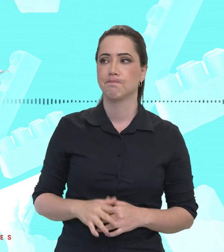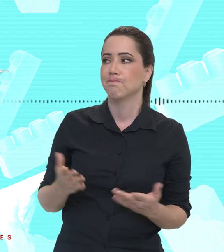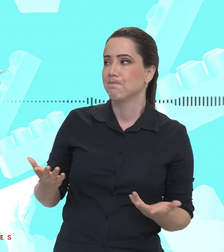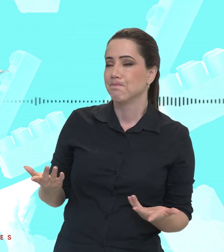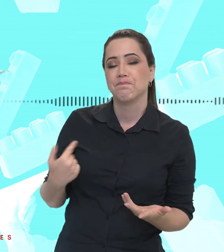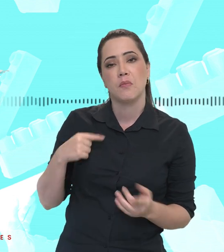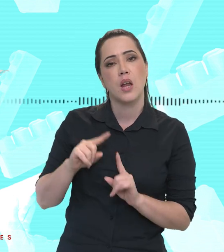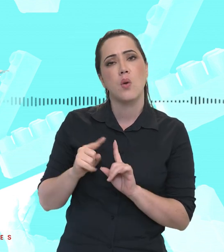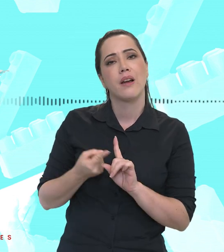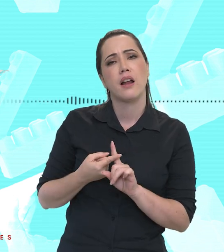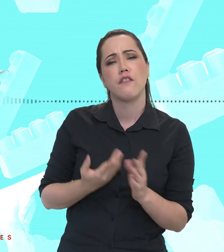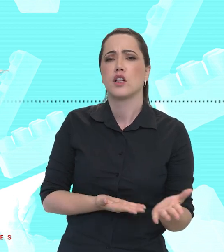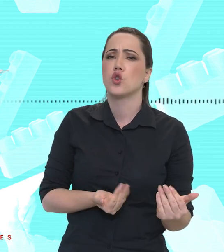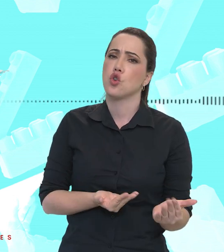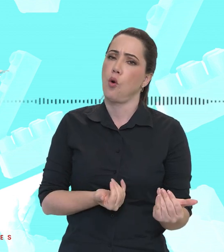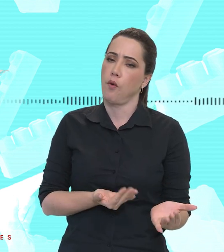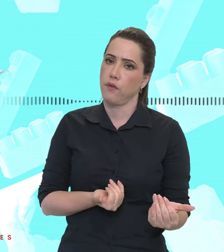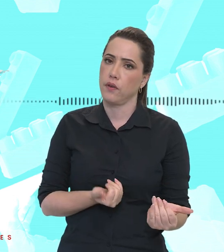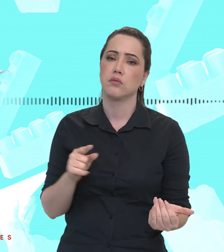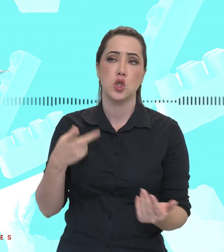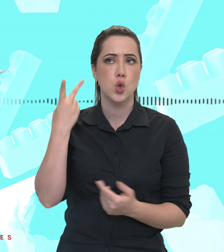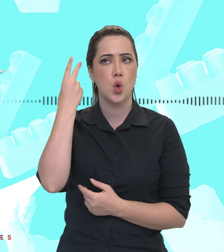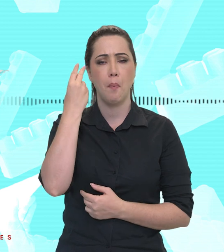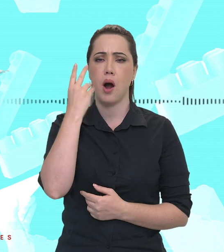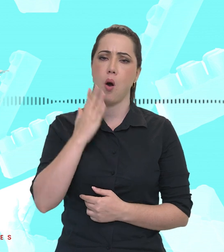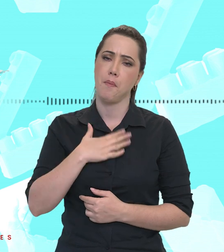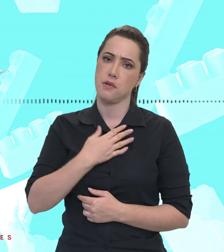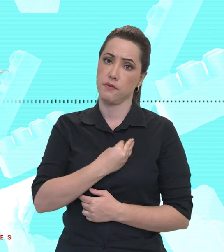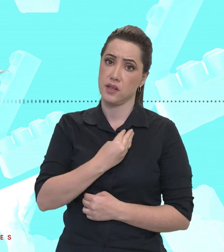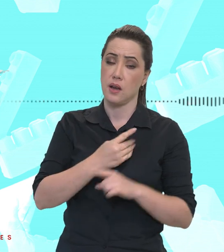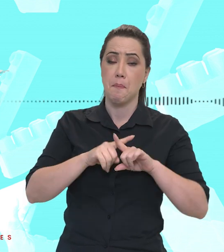[Alana] Engravidei muito cedo, né, casei muito jovem e era normal, mas se eu tivesse